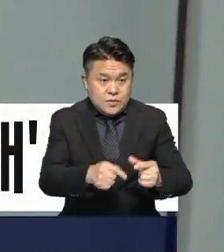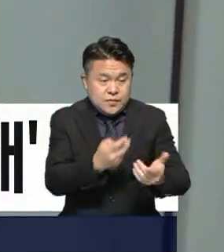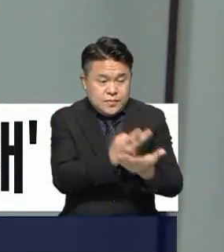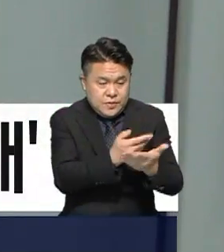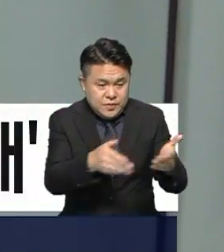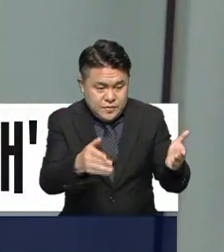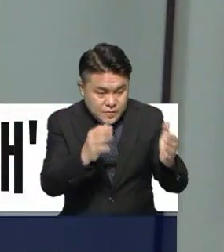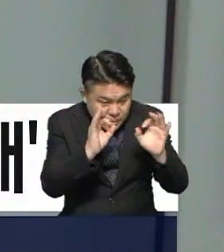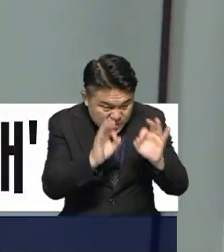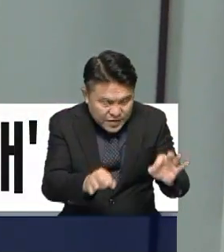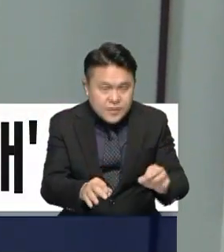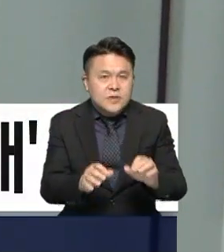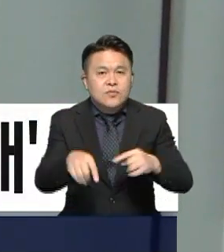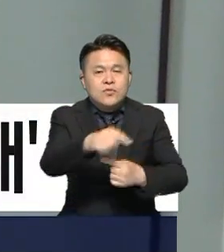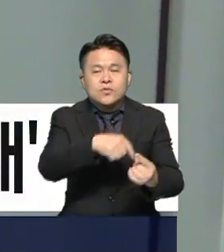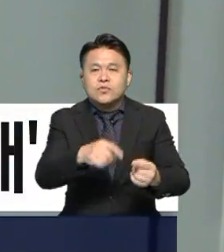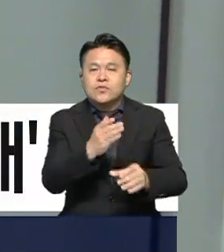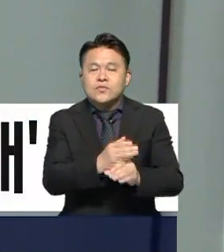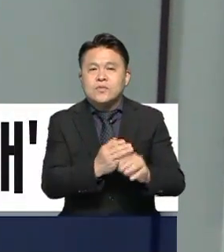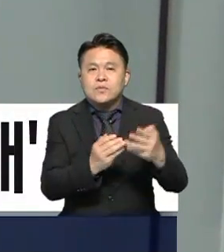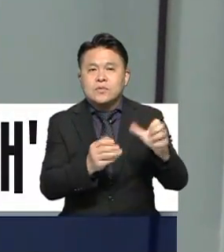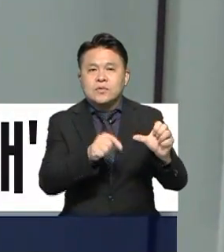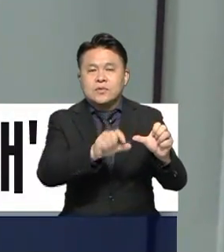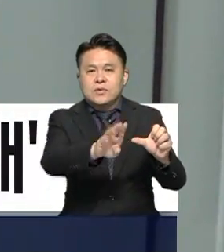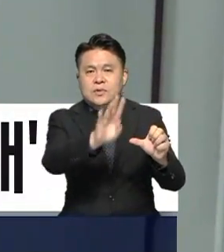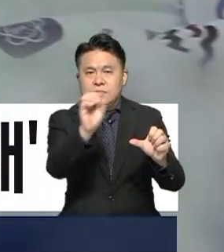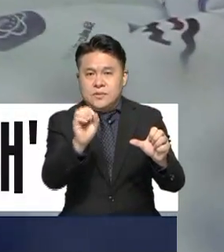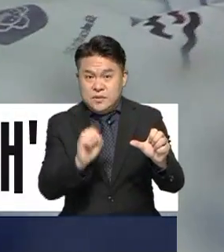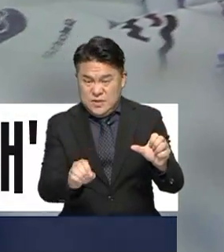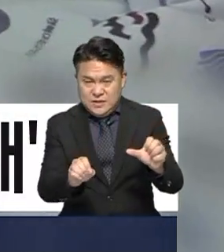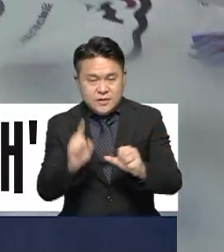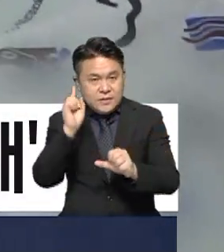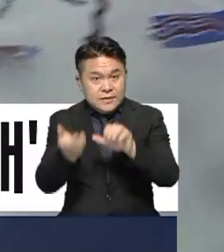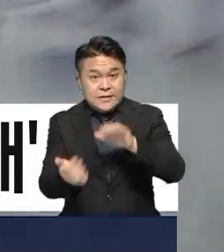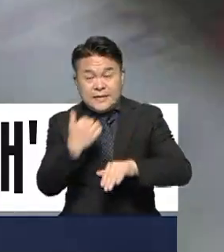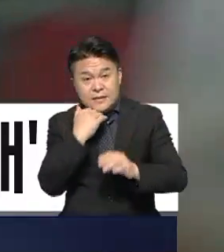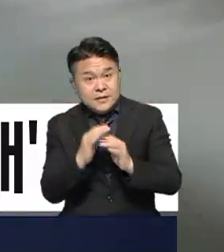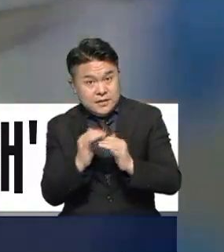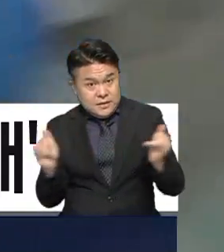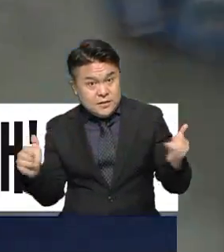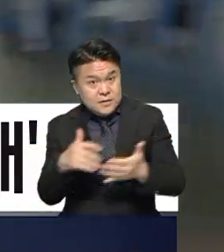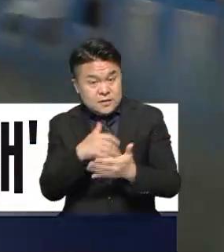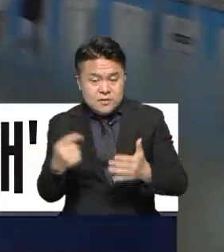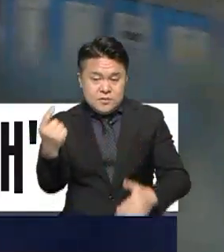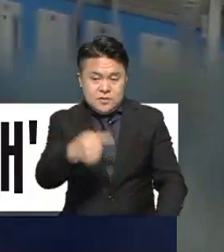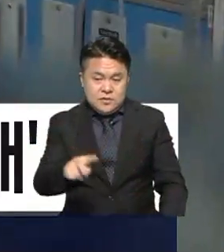있는데 하루 넘게 병상 입원을 기다리고 있는 사람이 1,258명으로 사실상 포화 상태입니다.